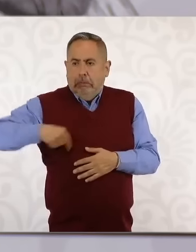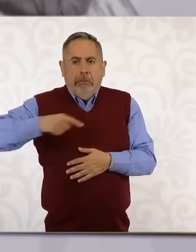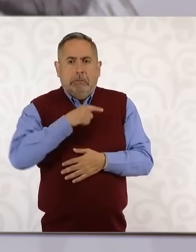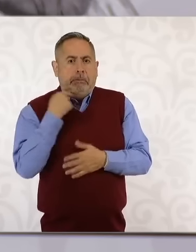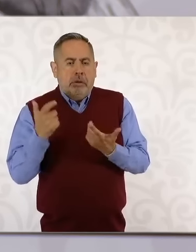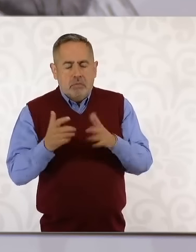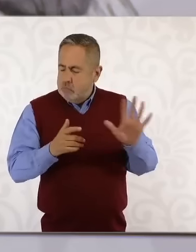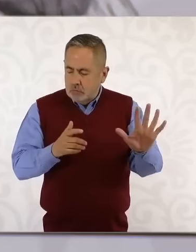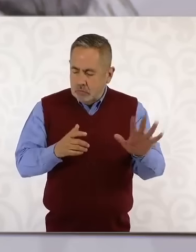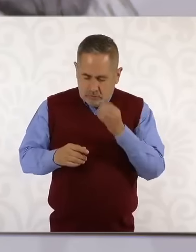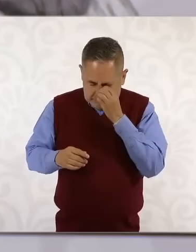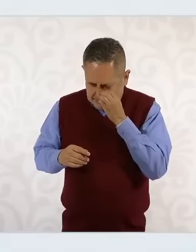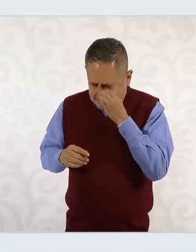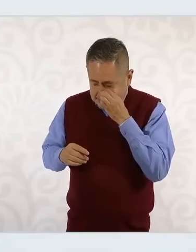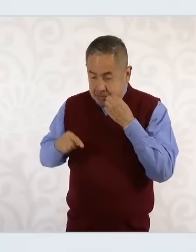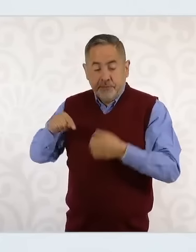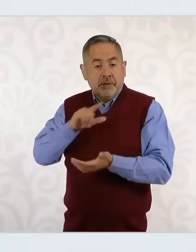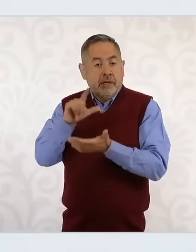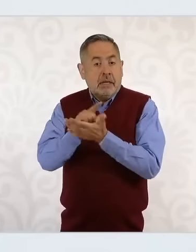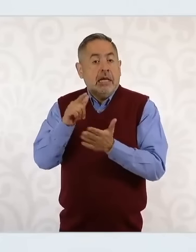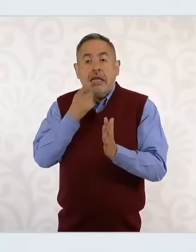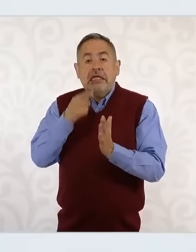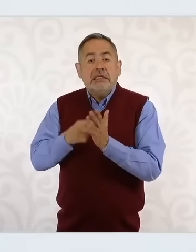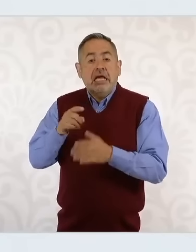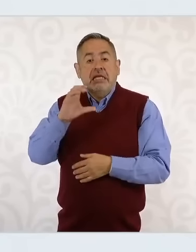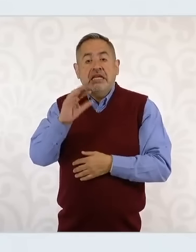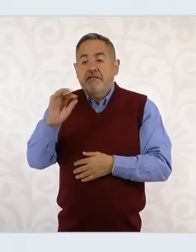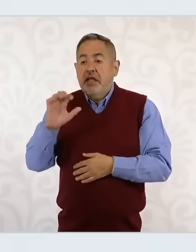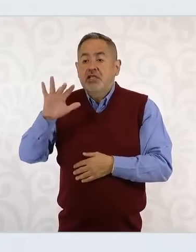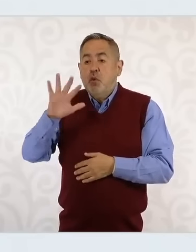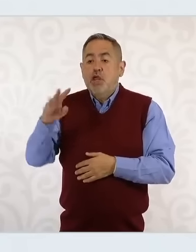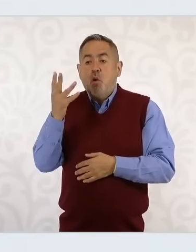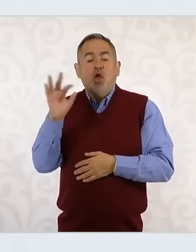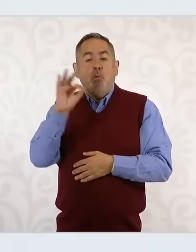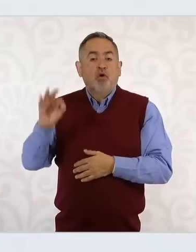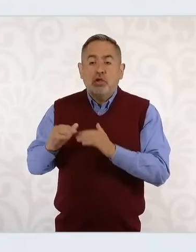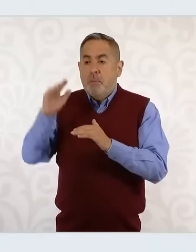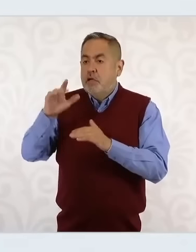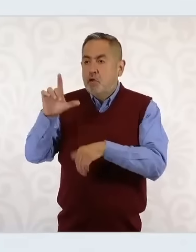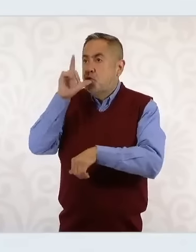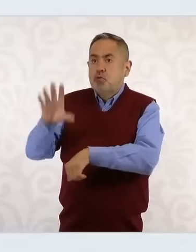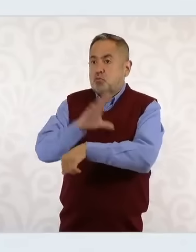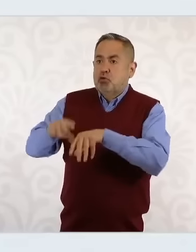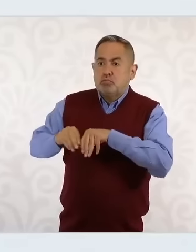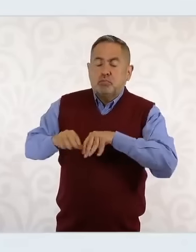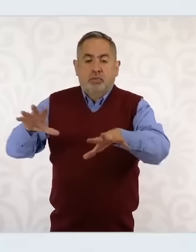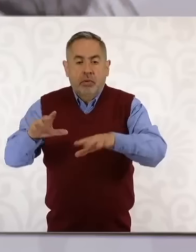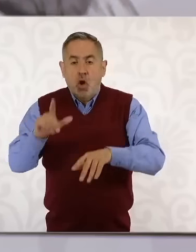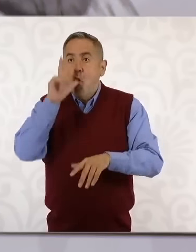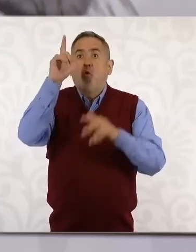caso de CFL 54% de la generación y la transmisión por Constitución le corresponde exclusivamente al